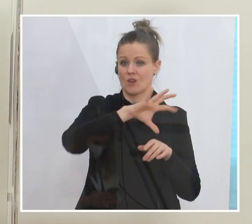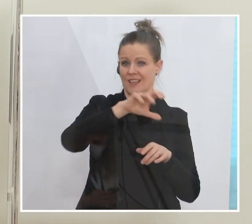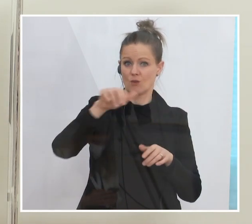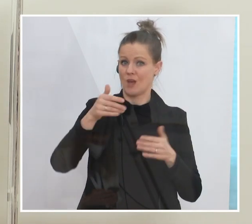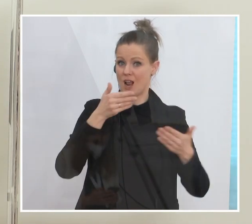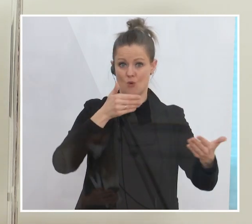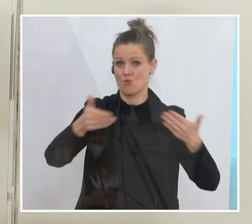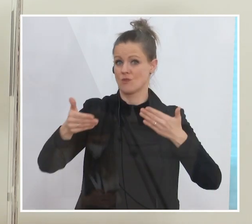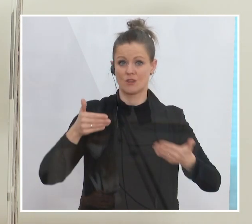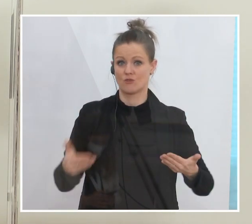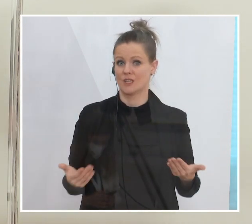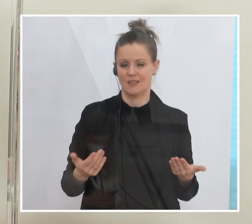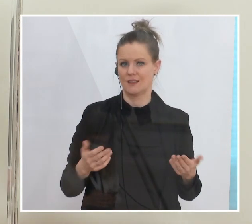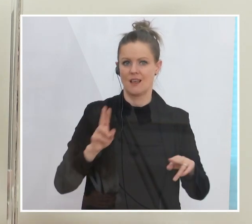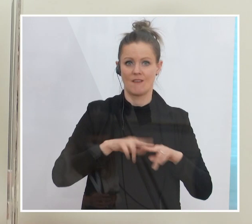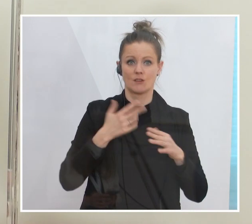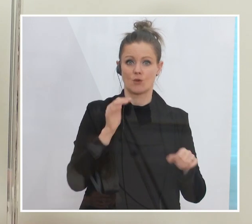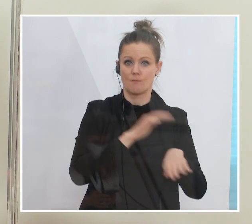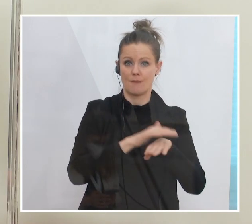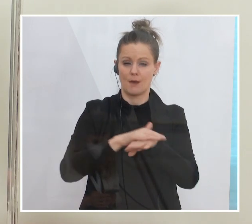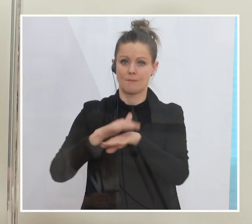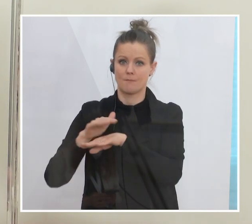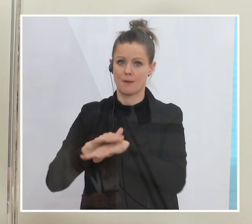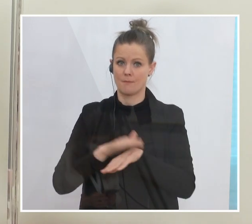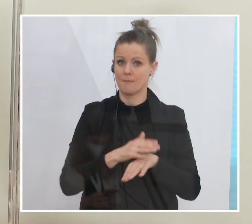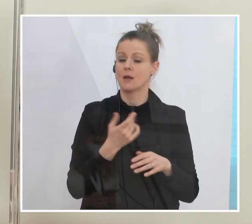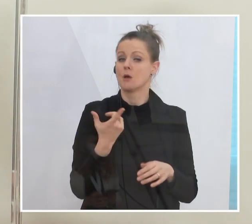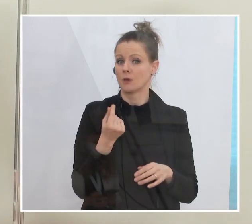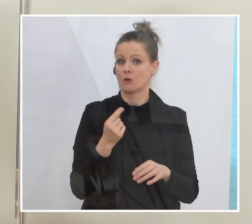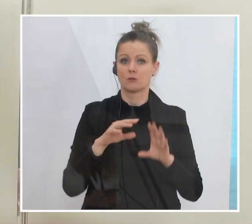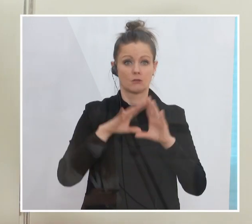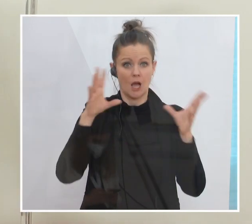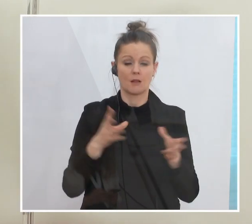und wenn man das alles erfassen kann, dann halte ich es unterm Strich für nützlich. Fragen von jemandem, der noch nicht dran war. Herr Meng von Oe24, bitte.